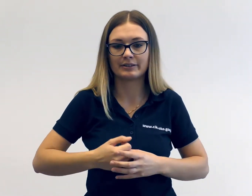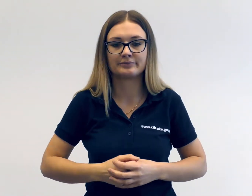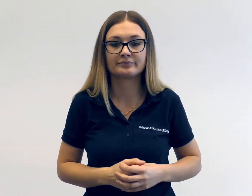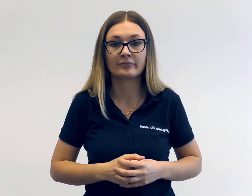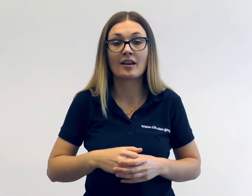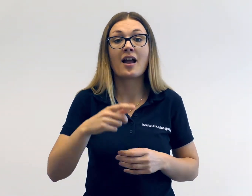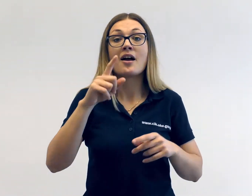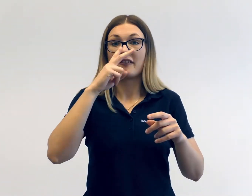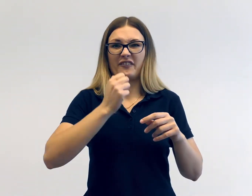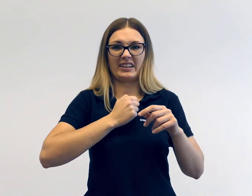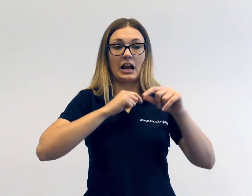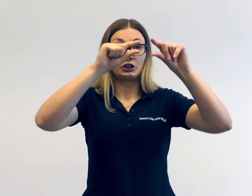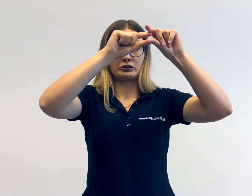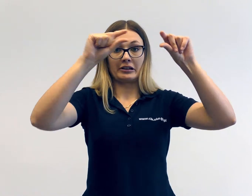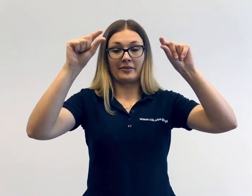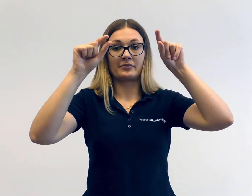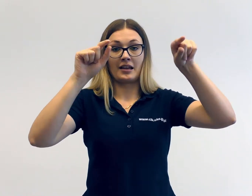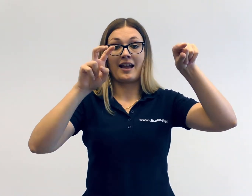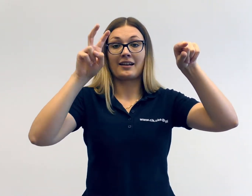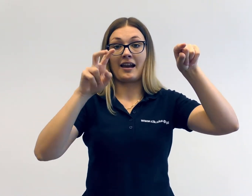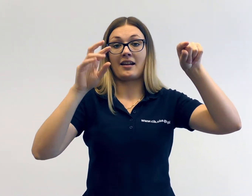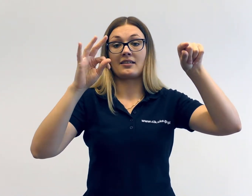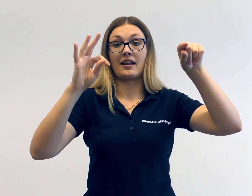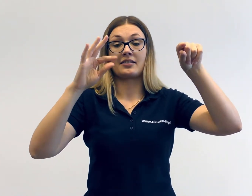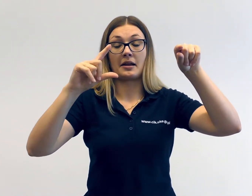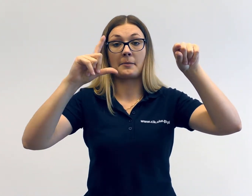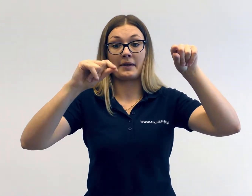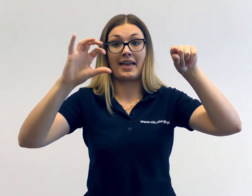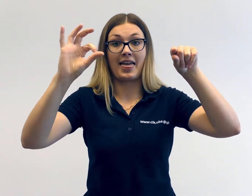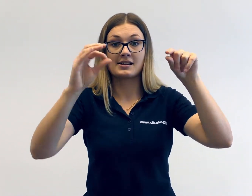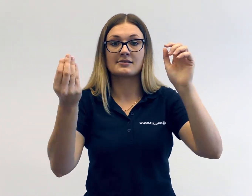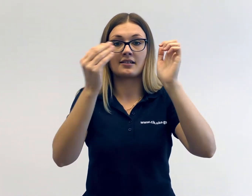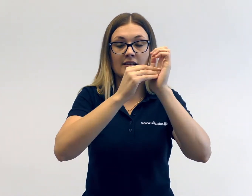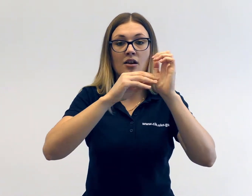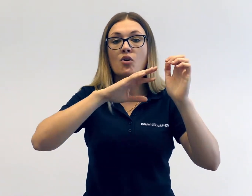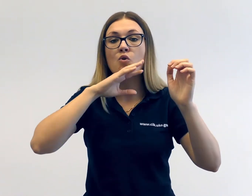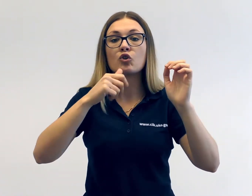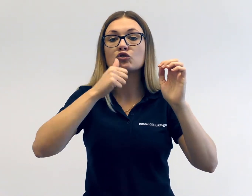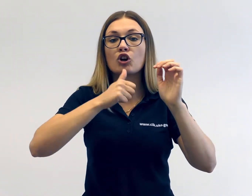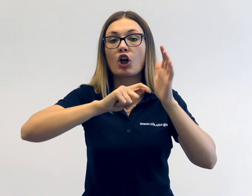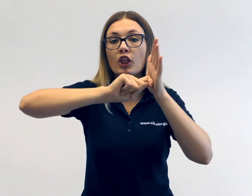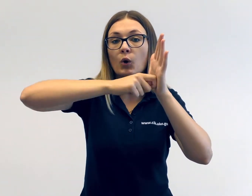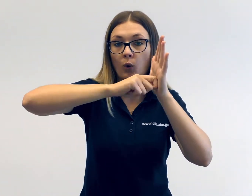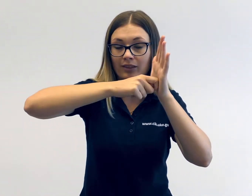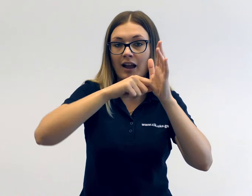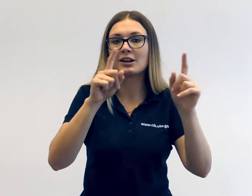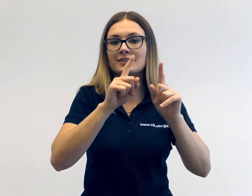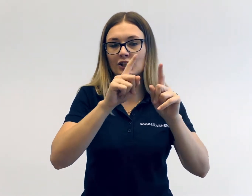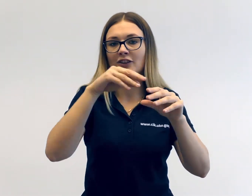Następnie upewnij się, że w adresie po lewej stronie przed adresem protokołu znajduje się zielona kłódka.